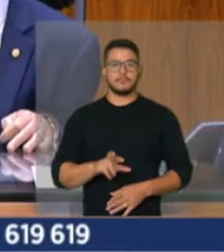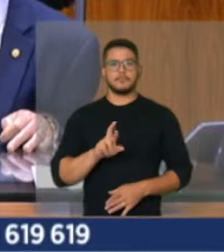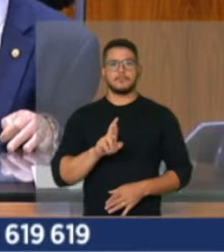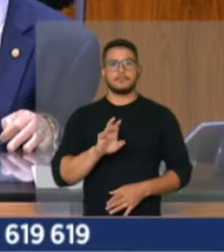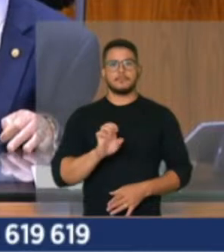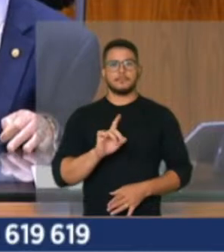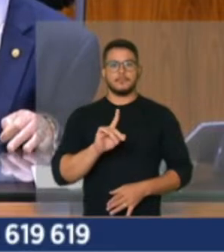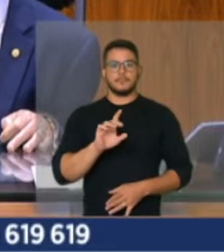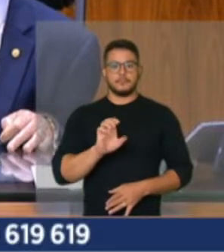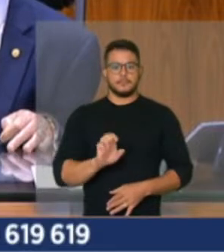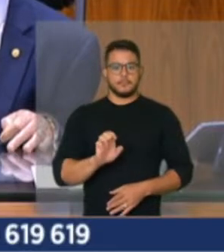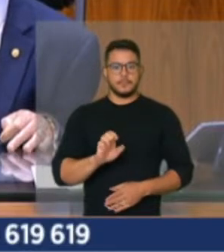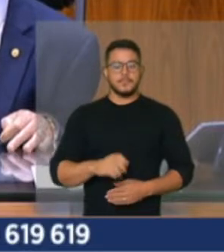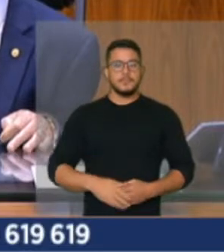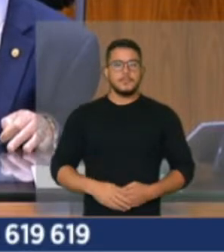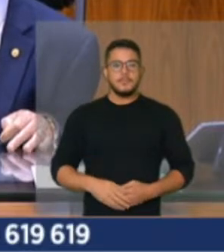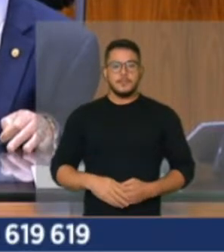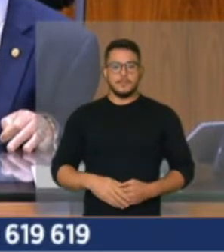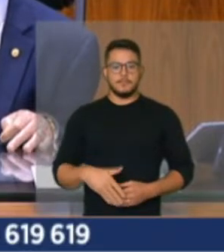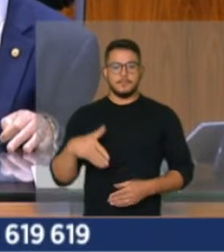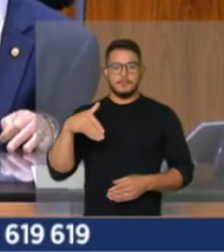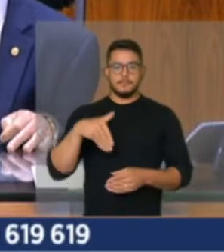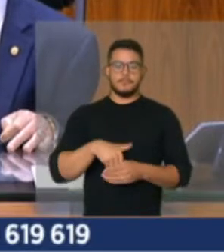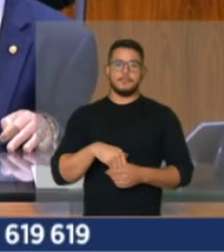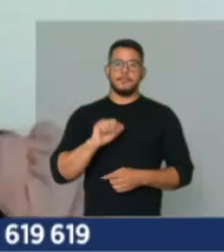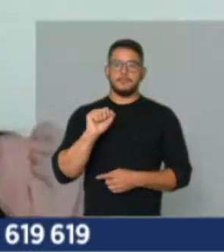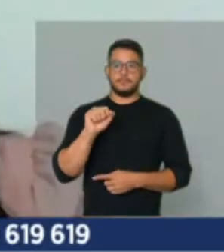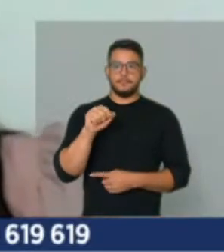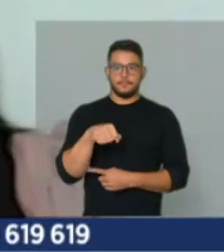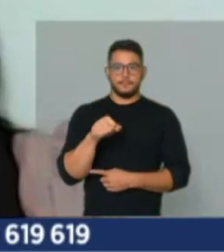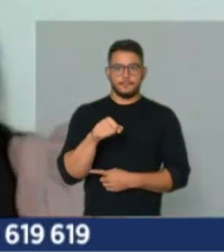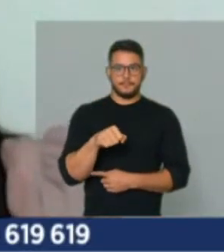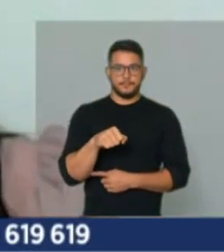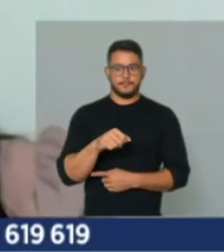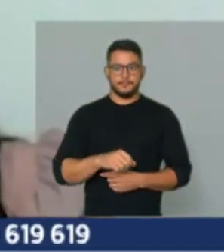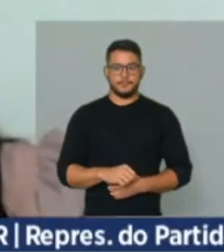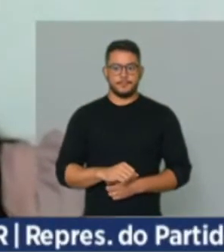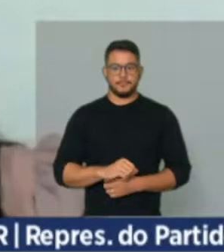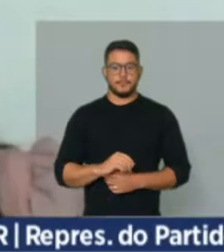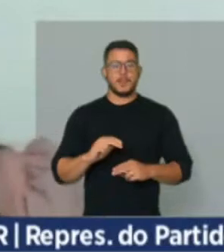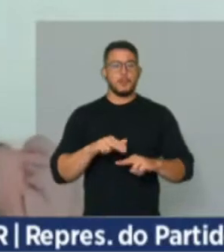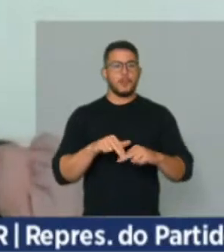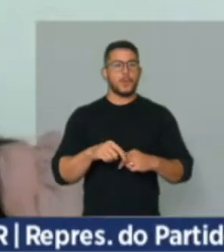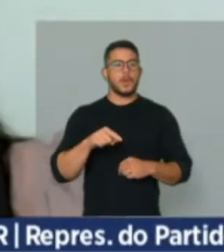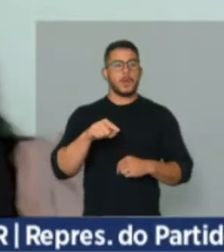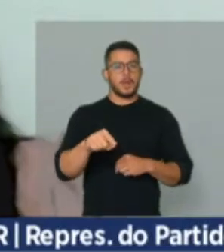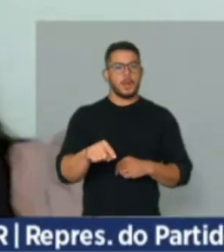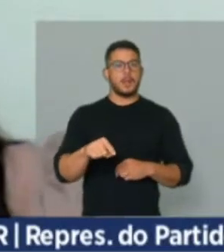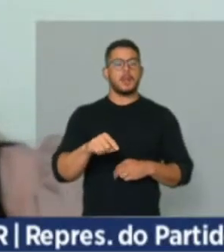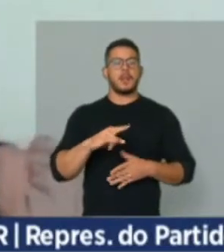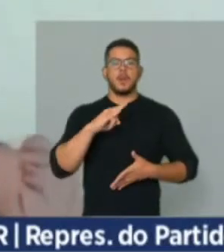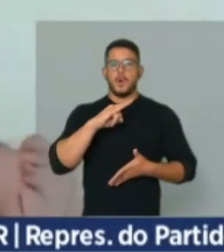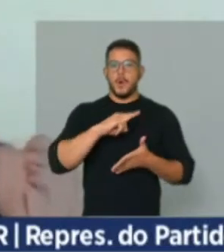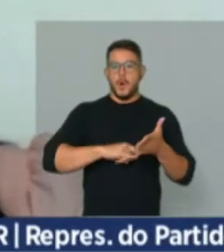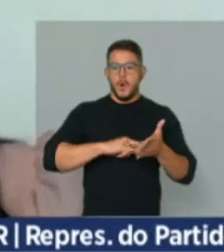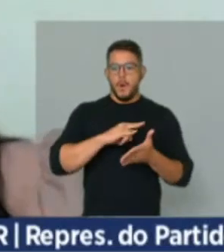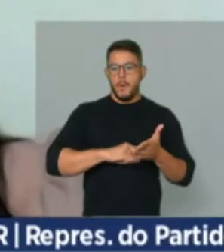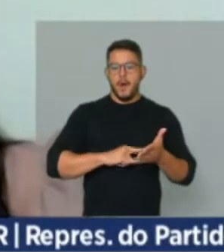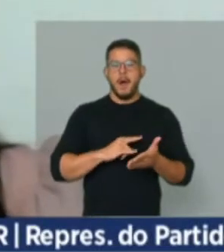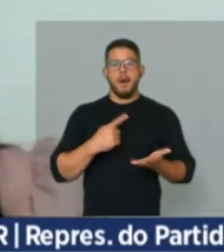PRESIDENTE, A REDE VAI VOTAR SIM. ESSA CONVENÇÃO, ELA É NECESSÁRIA DEVIDO AO CRESCIMENTO ACELERADO DE ATIVIDADES CRIMINOSAS